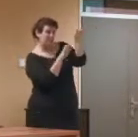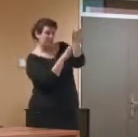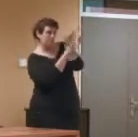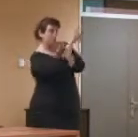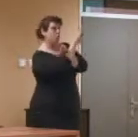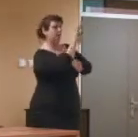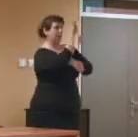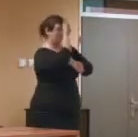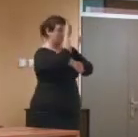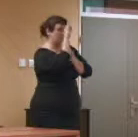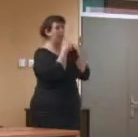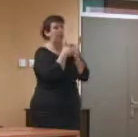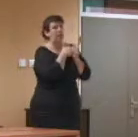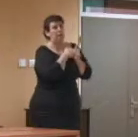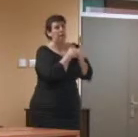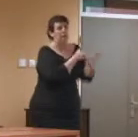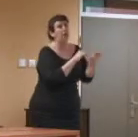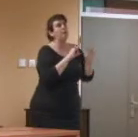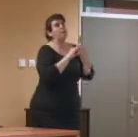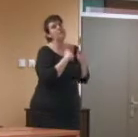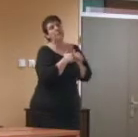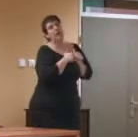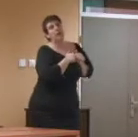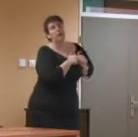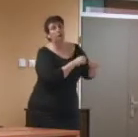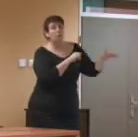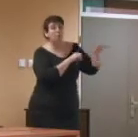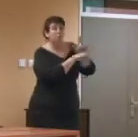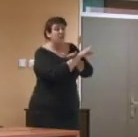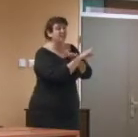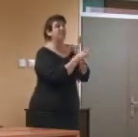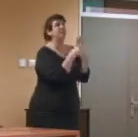para que se pudiera seguir la homilía, 7,5 millones de euros